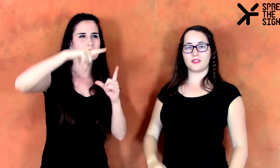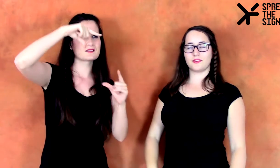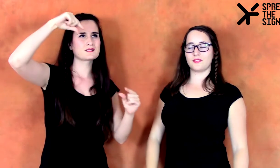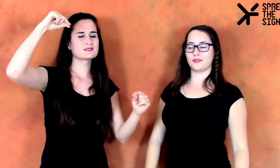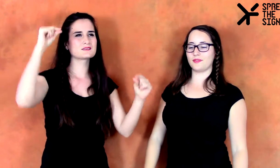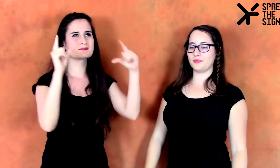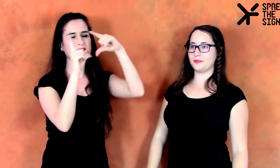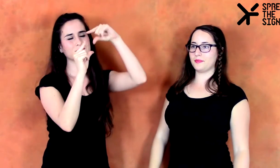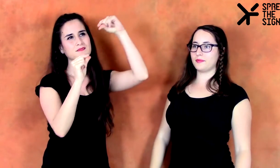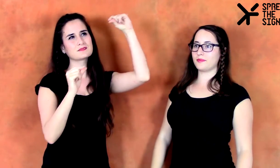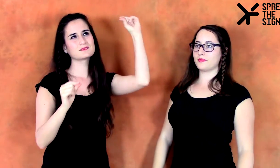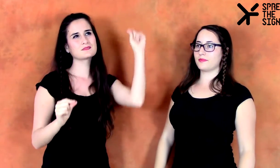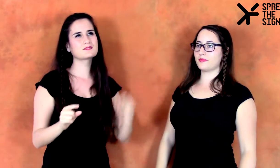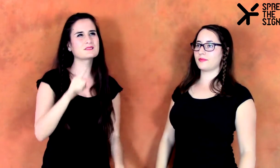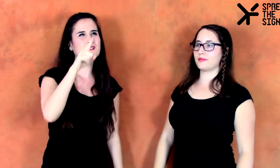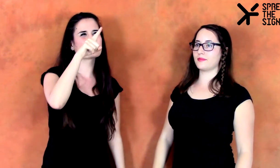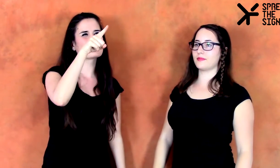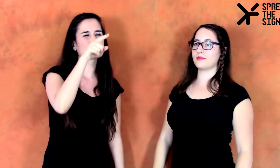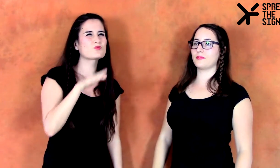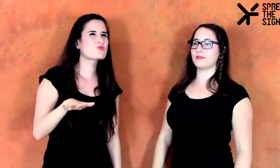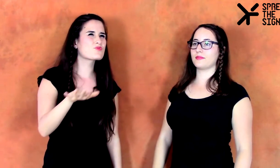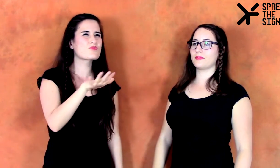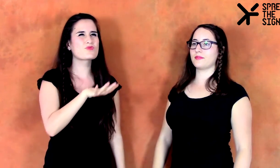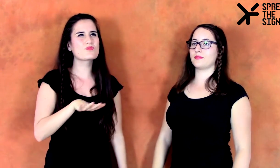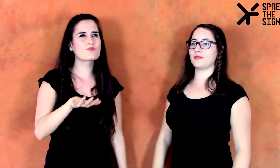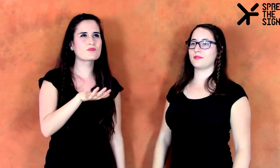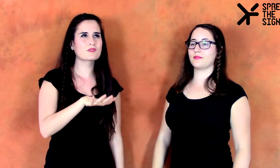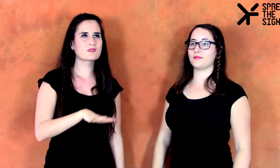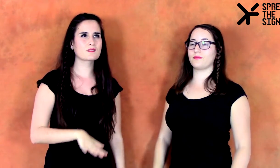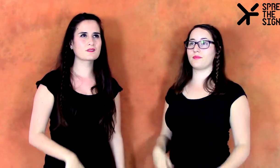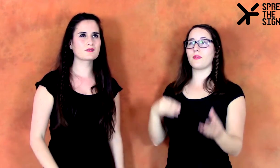Estrellita, ¿dónde estás?